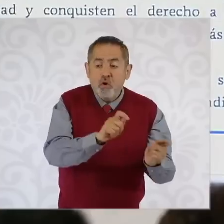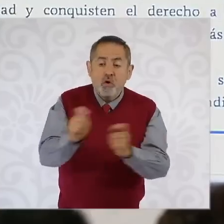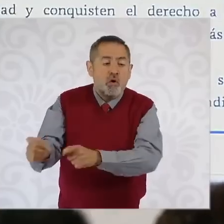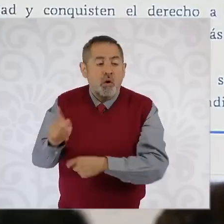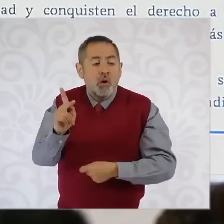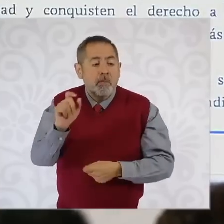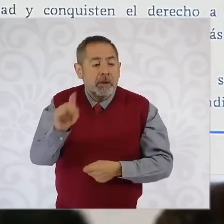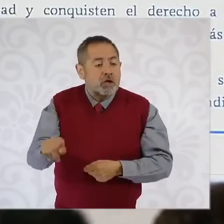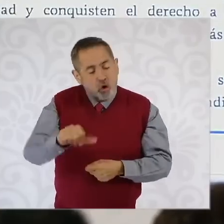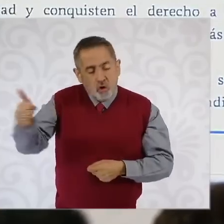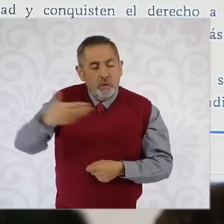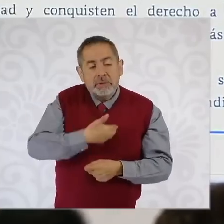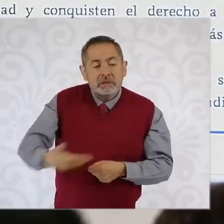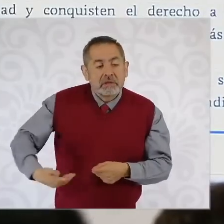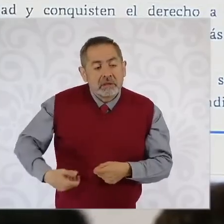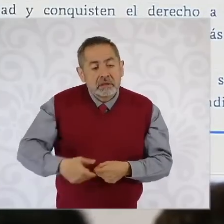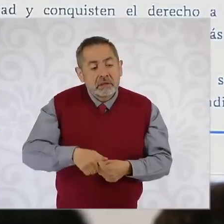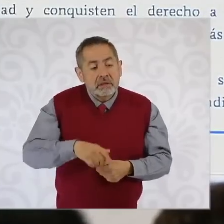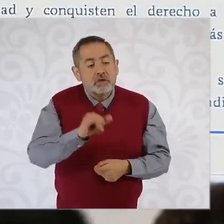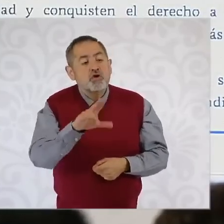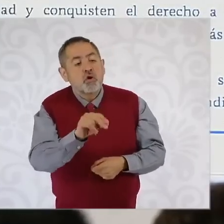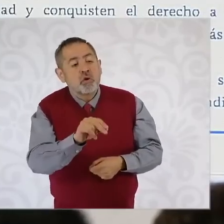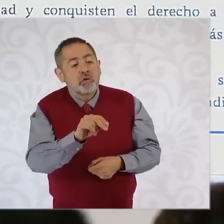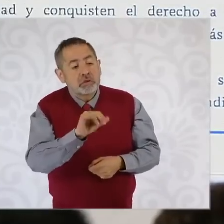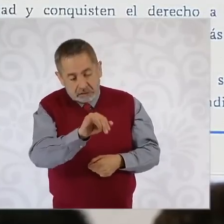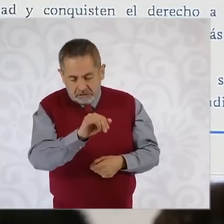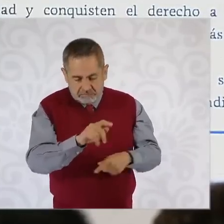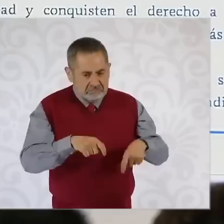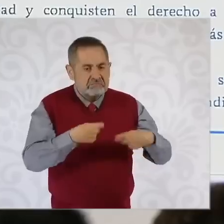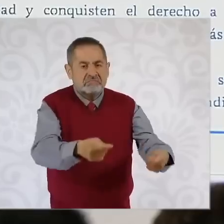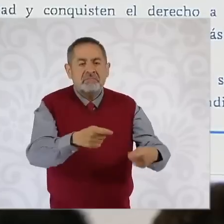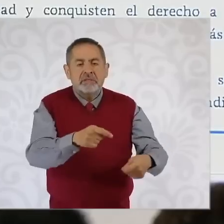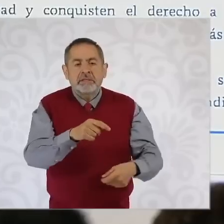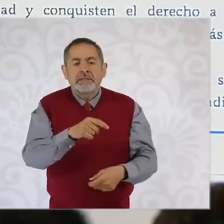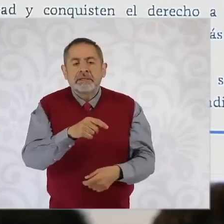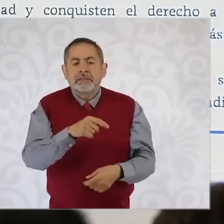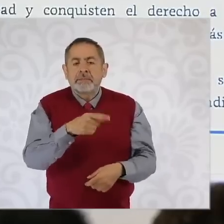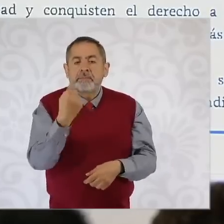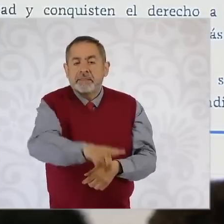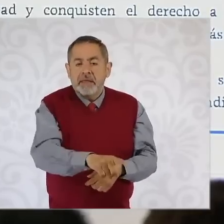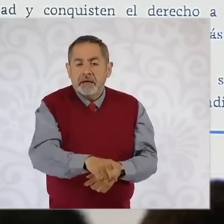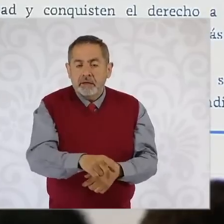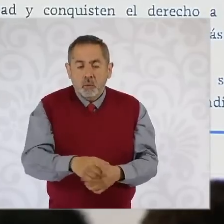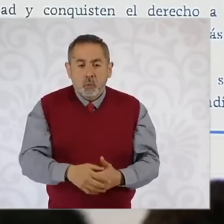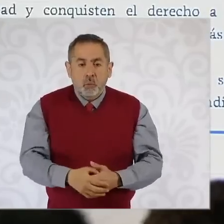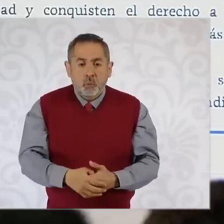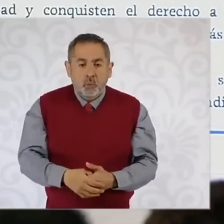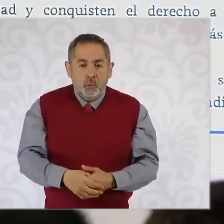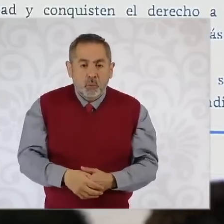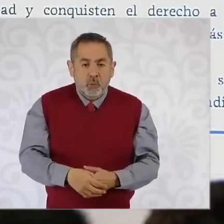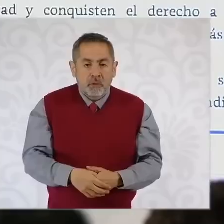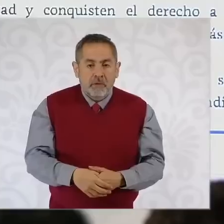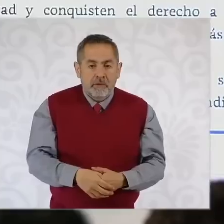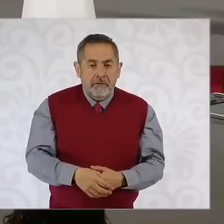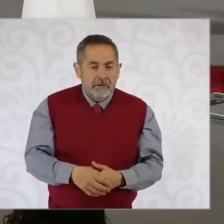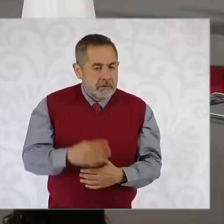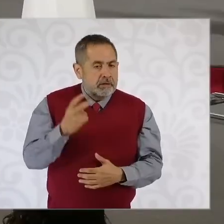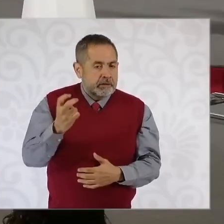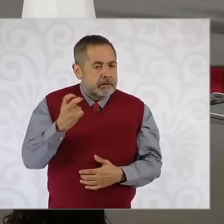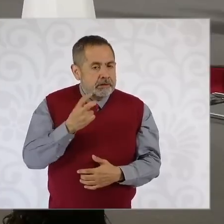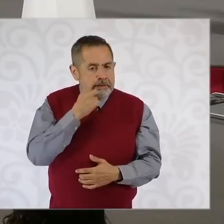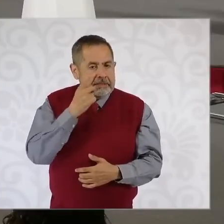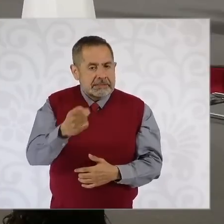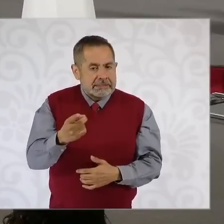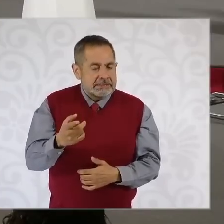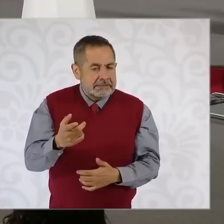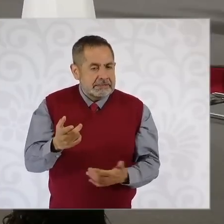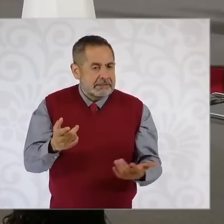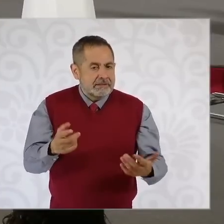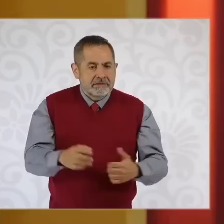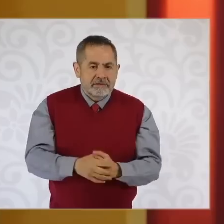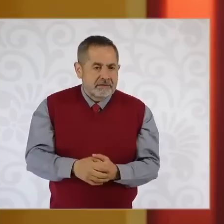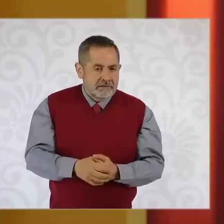presidencia por eso les digo que si han cambiado las